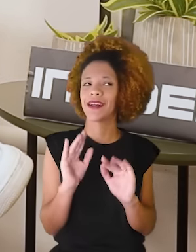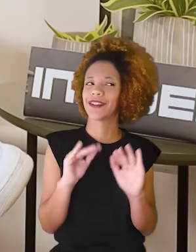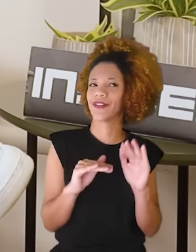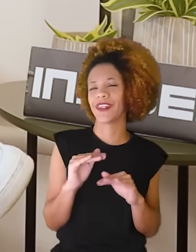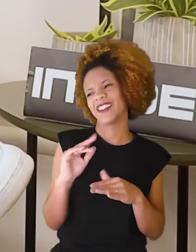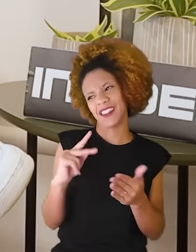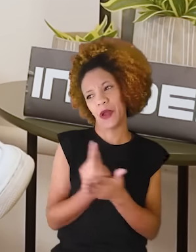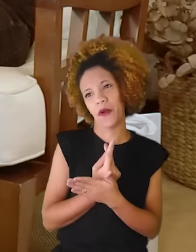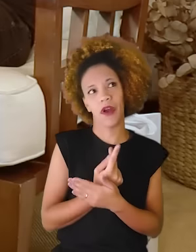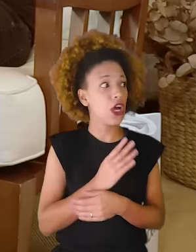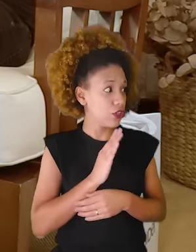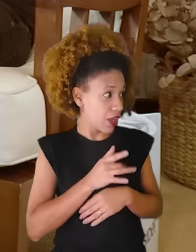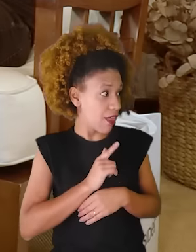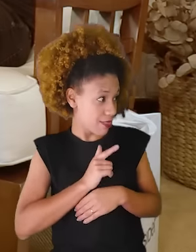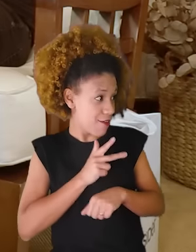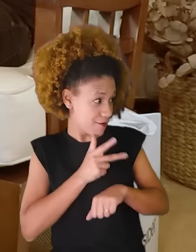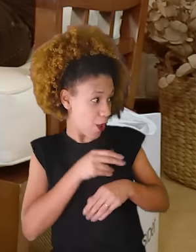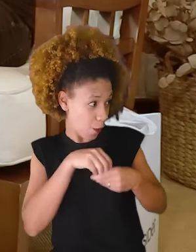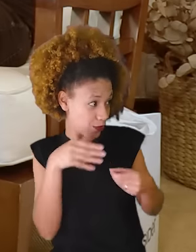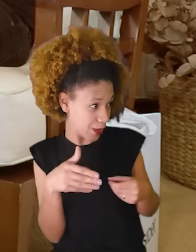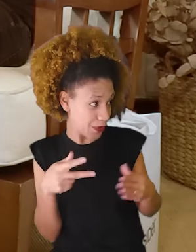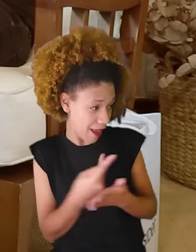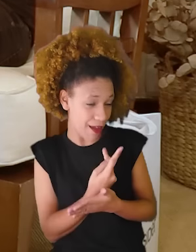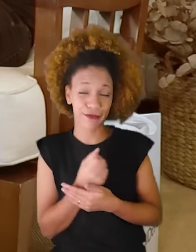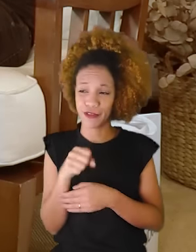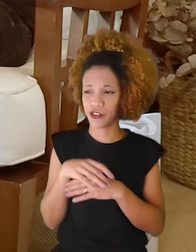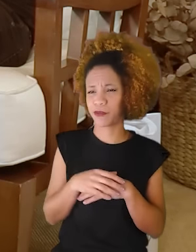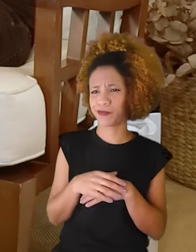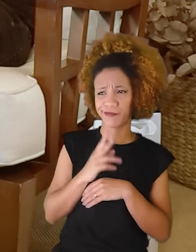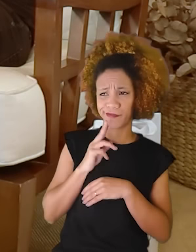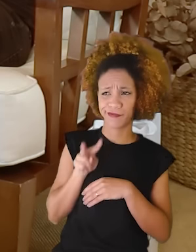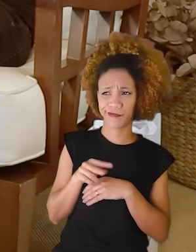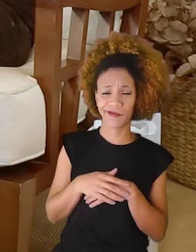eu não posso Ah já teve coisa que já várias vezes que ele não reagiu tipo falar Ah isso é mentira